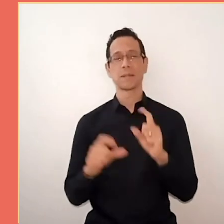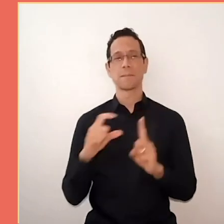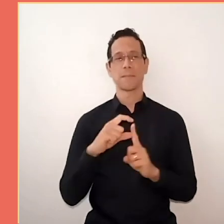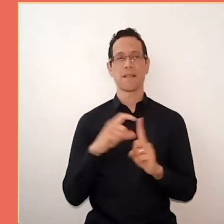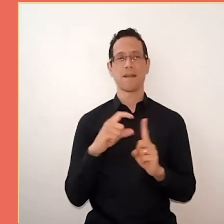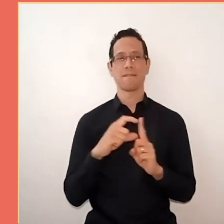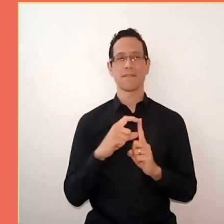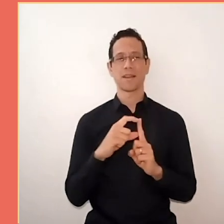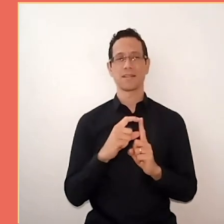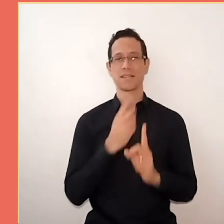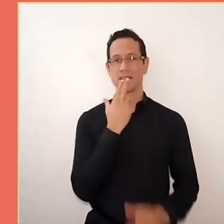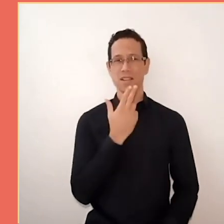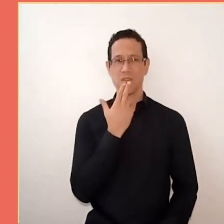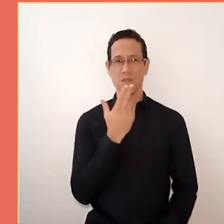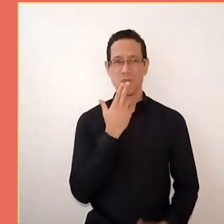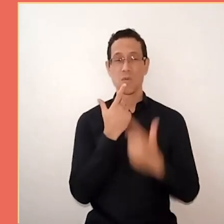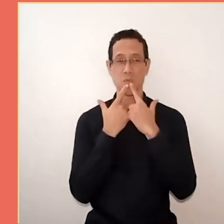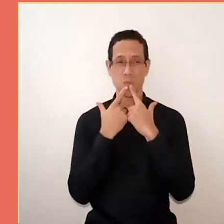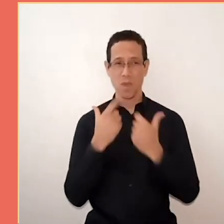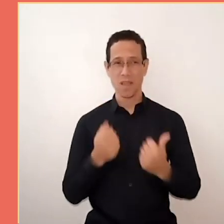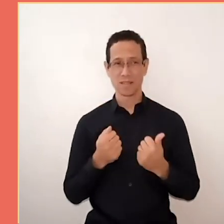da linguagem, da leitura e da literatura.